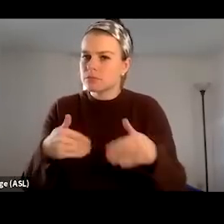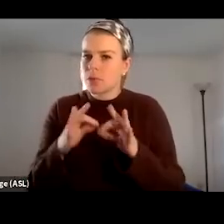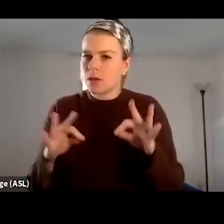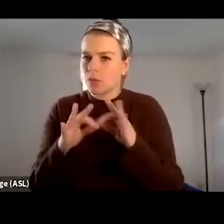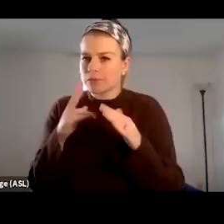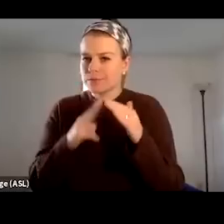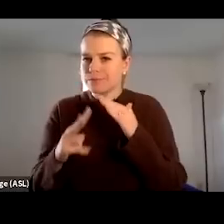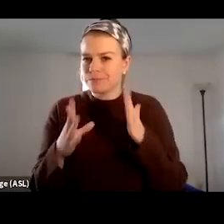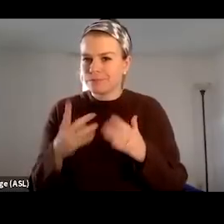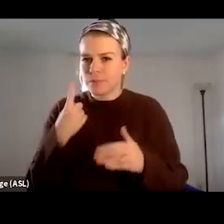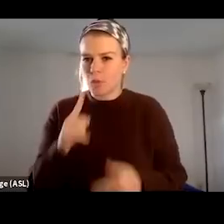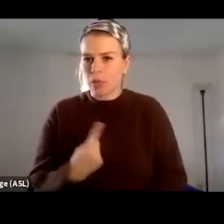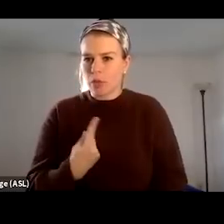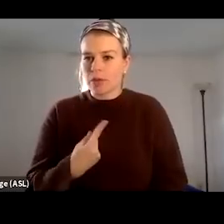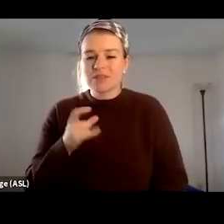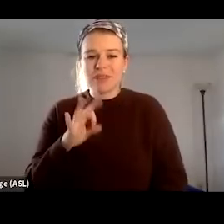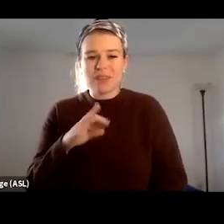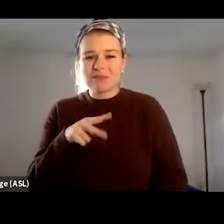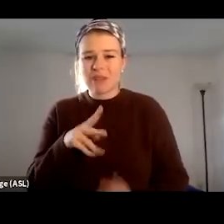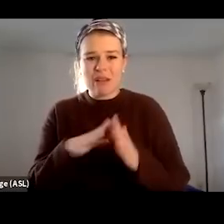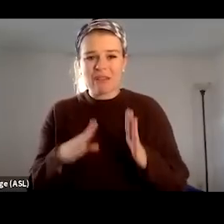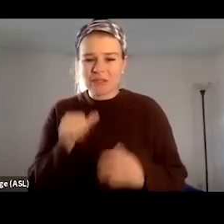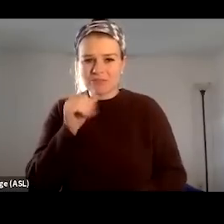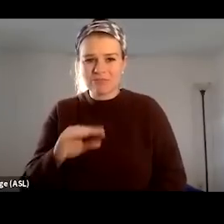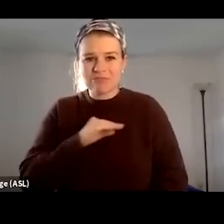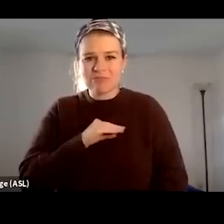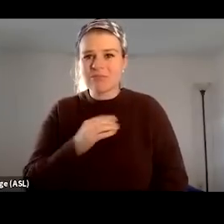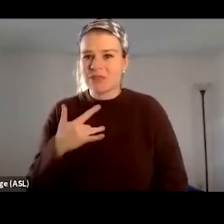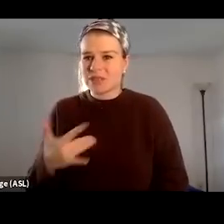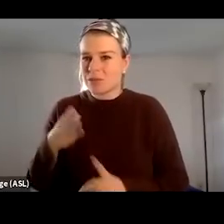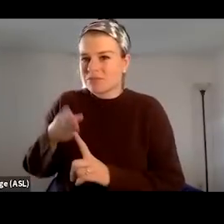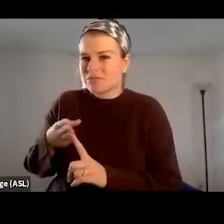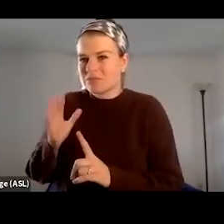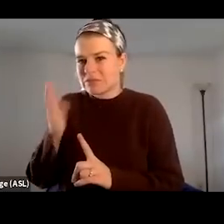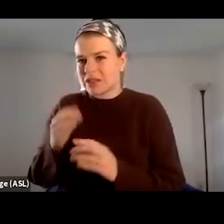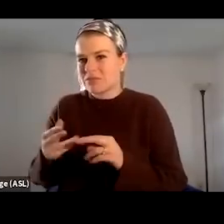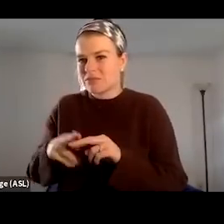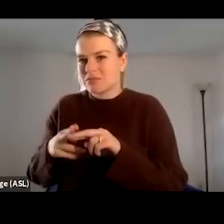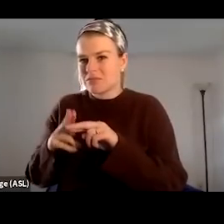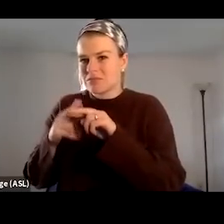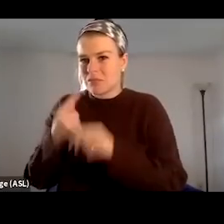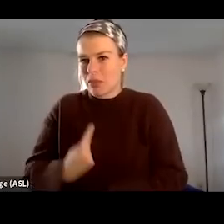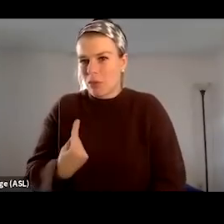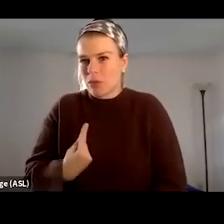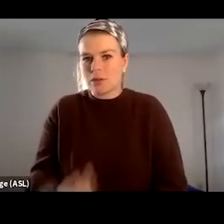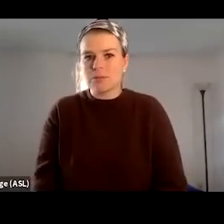Aquellos que no estaban satisfechos con su vivienda tenían niveles más altos de soledad. La tenencia de la vivienda también era importante